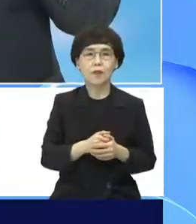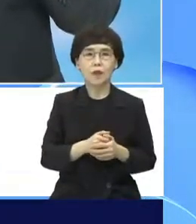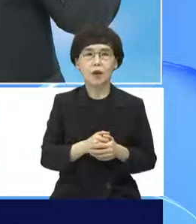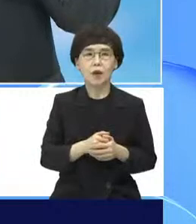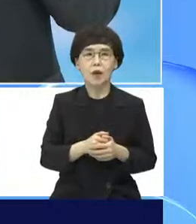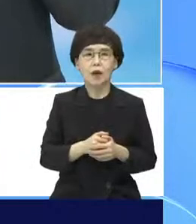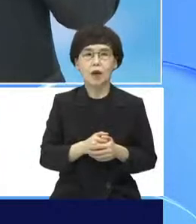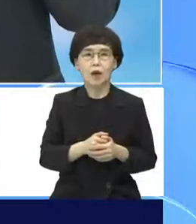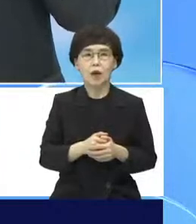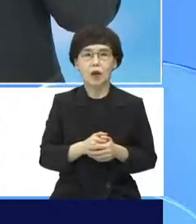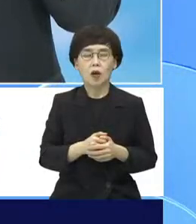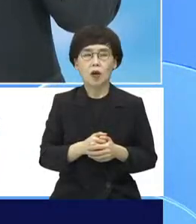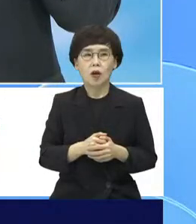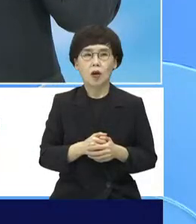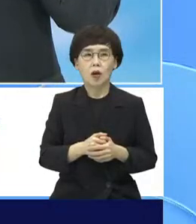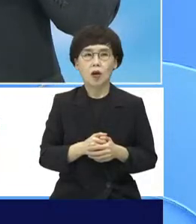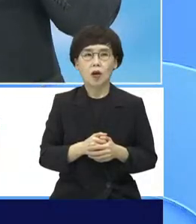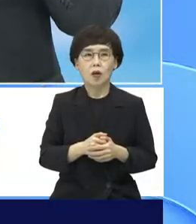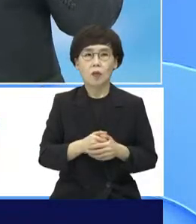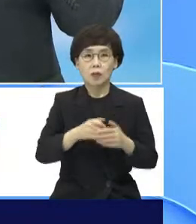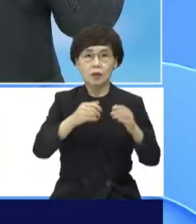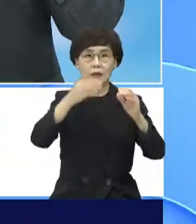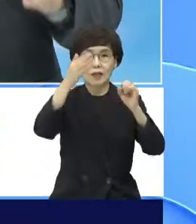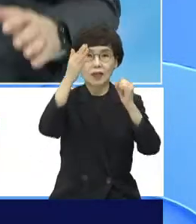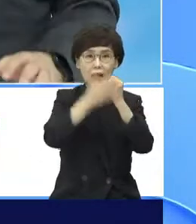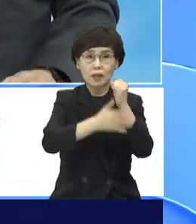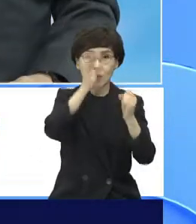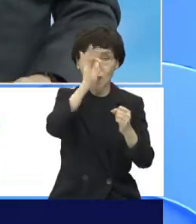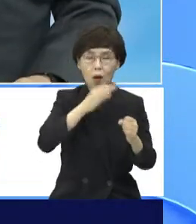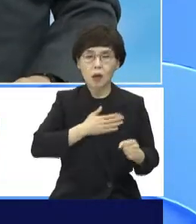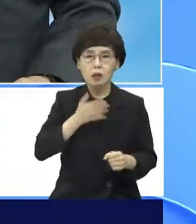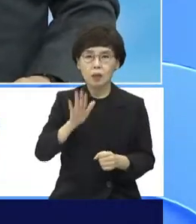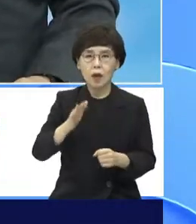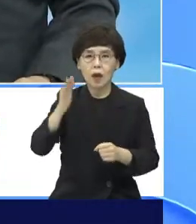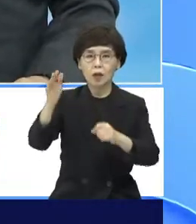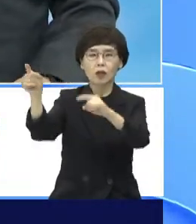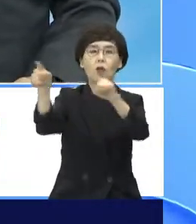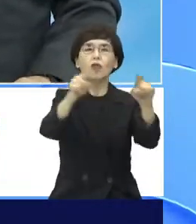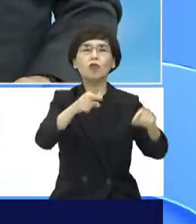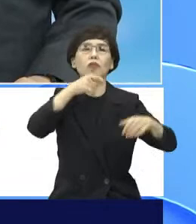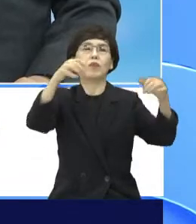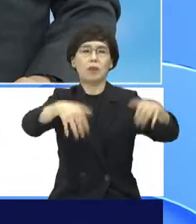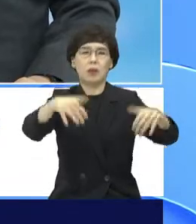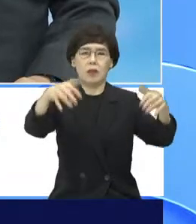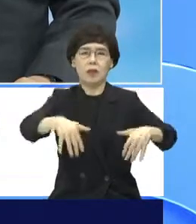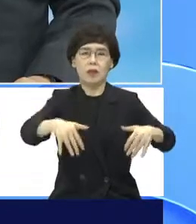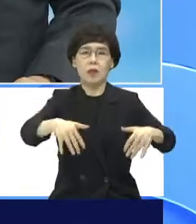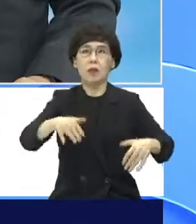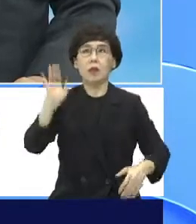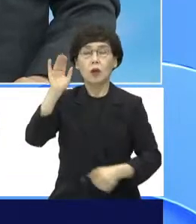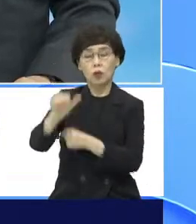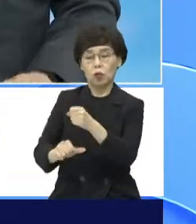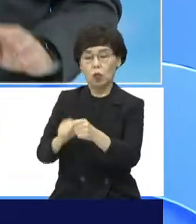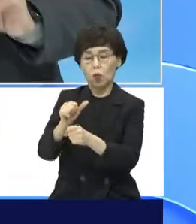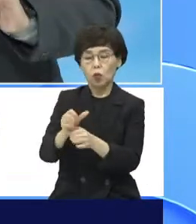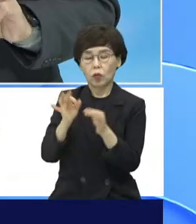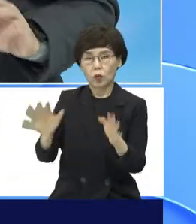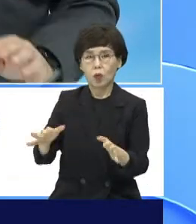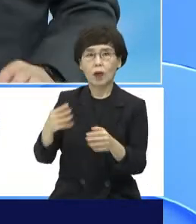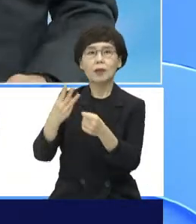그래서 어찌 보면 오늘 구름 사진 보신 분들 아시겠지만 구름이 우리나라 전체에 걸쳐 있는 것을 볼 수 있습니다. 이게 최근 5년 동안 벌써 세 번째가